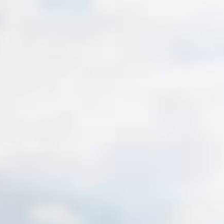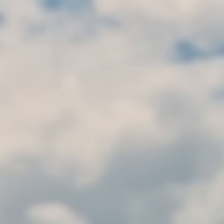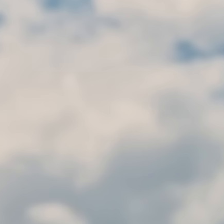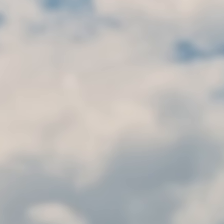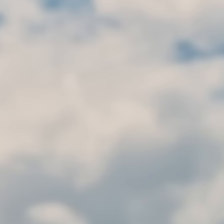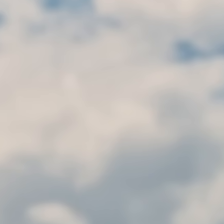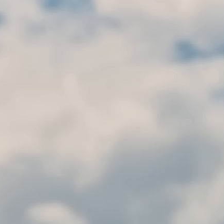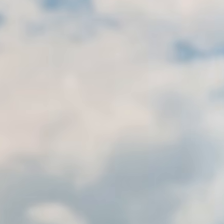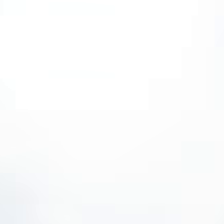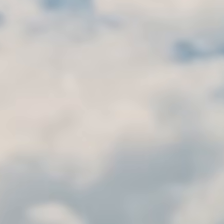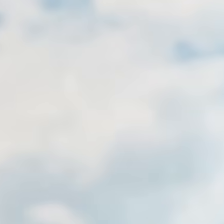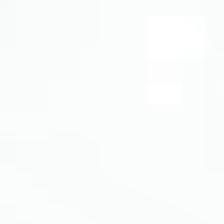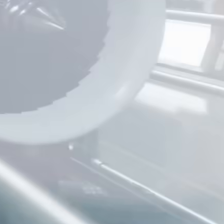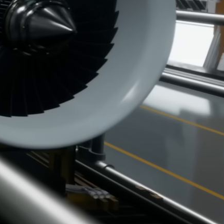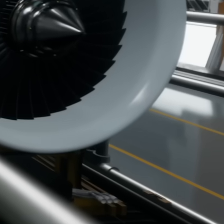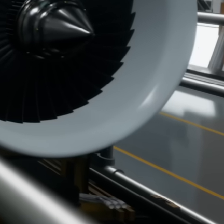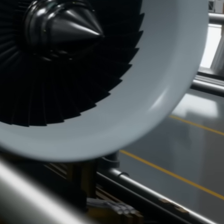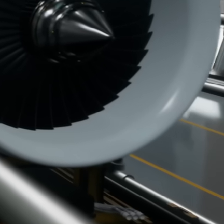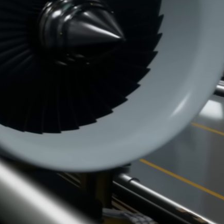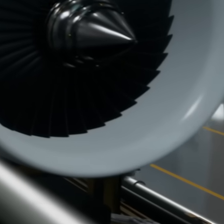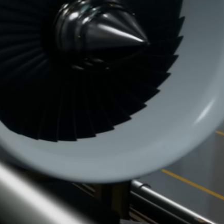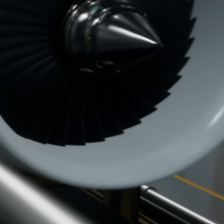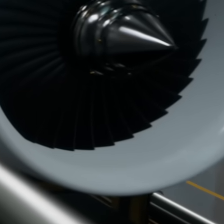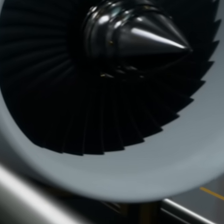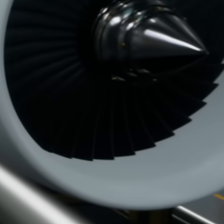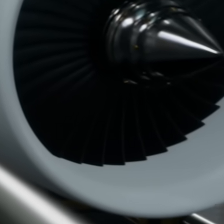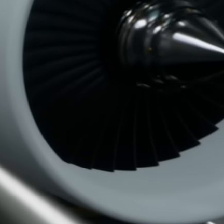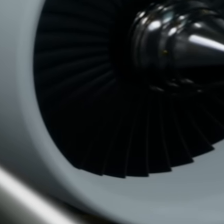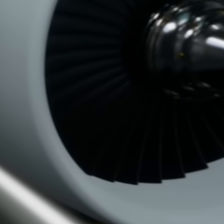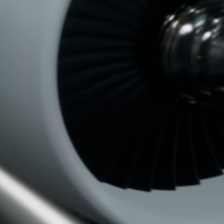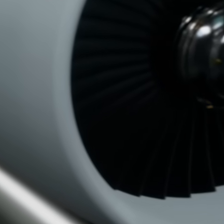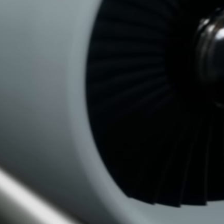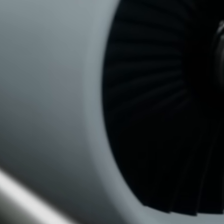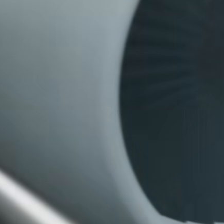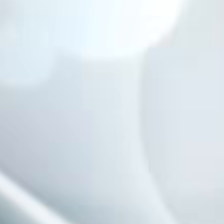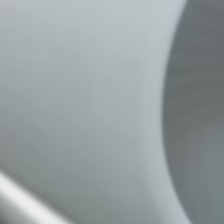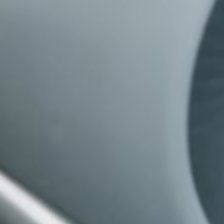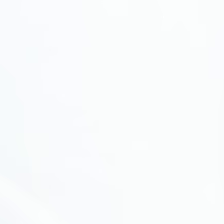Brasil está fabricando aviones a través de Embraer para enviarlos al gobierno mexicano. Se